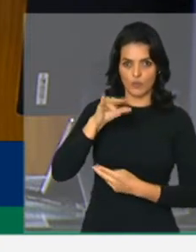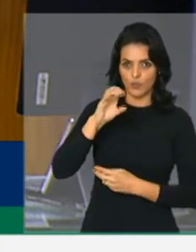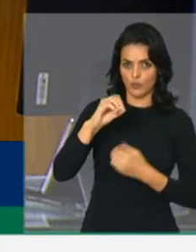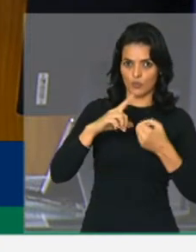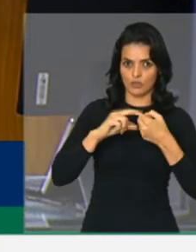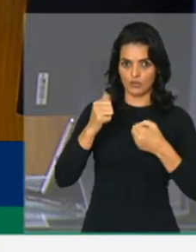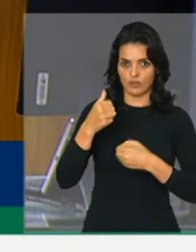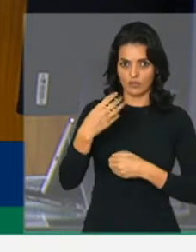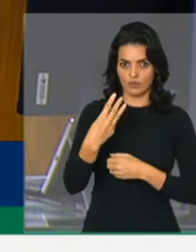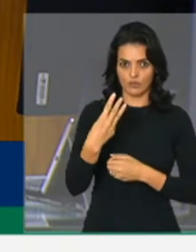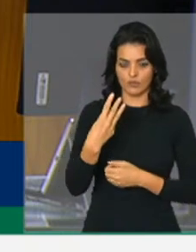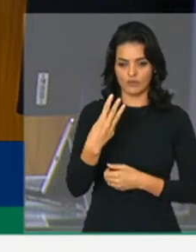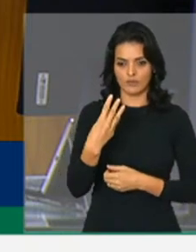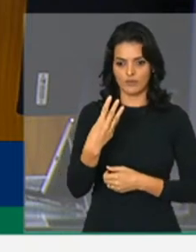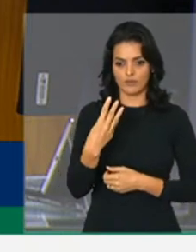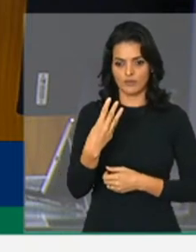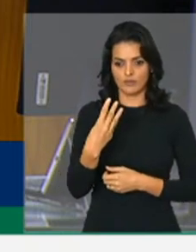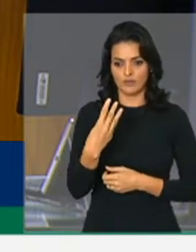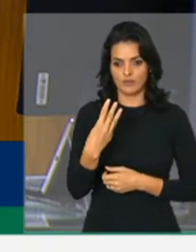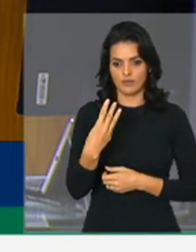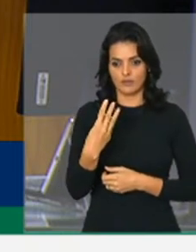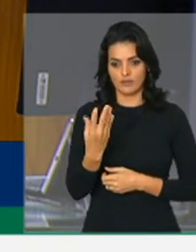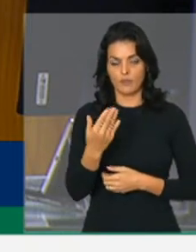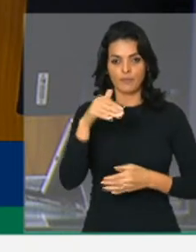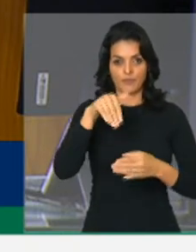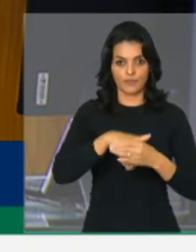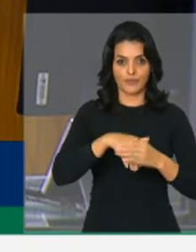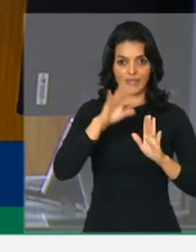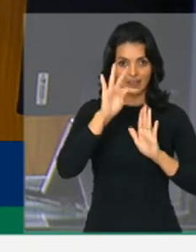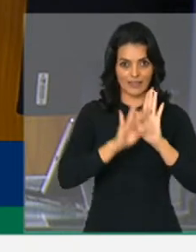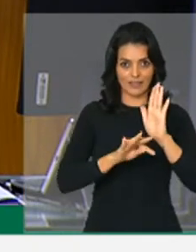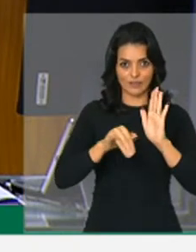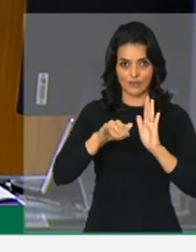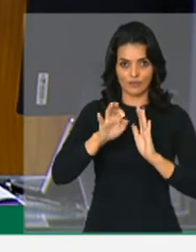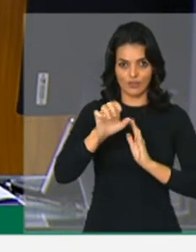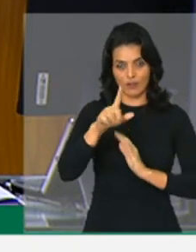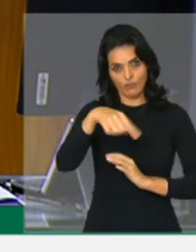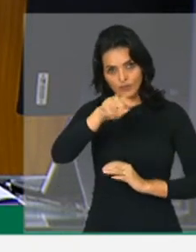INCLUINDO O PROCESSADO. COMO ÚLTIMO ITEM DA PAUTA DE HOJE